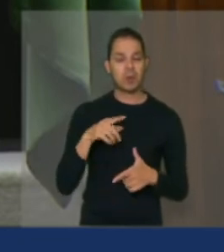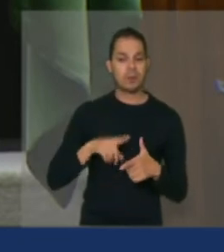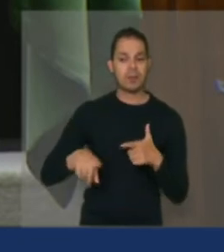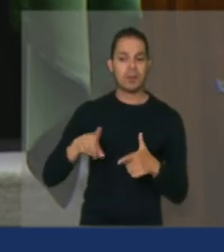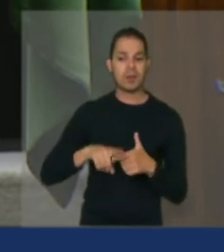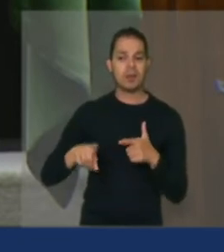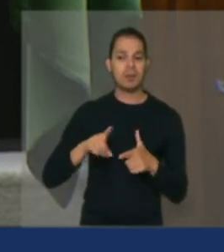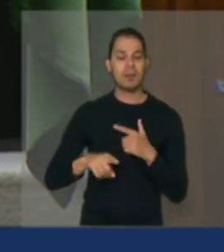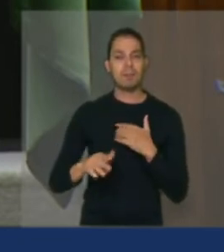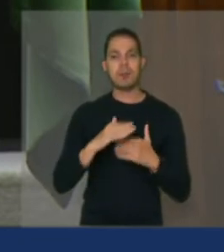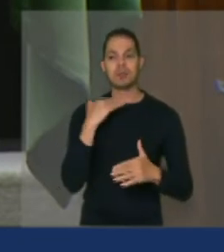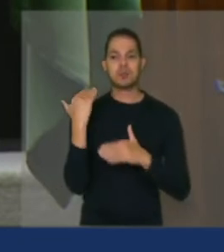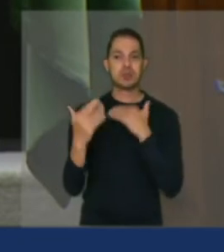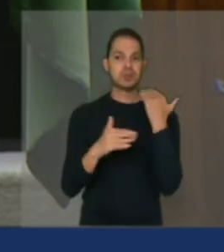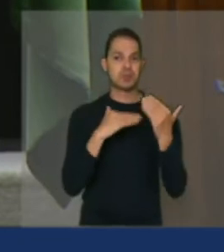QUE LEVOU É MORTE DE MAIS DE 550 MIL PESSOAS. UM GOVERNO